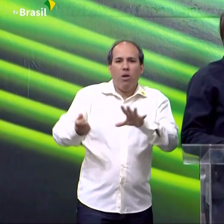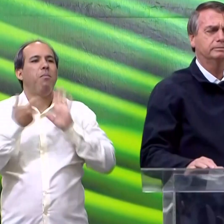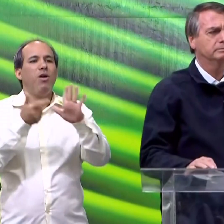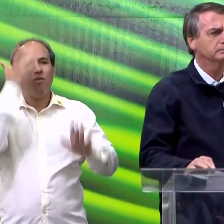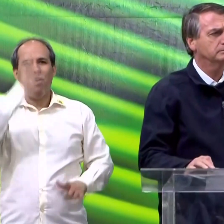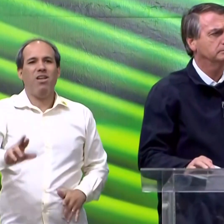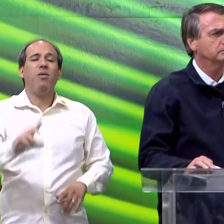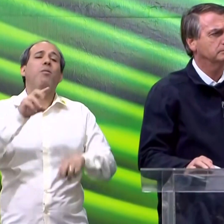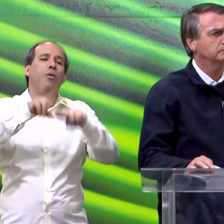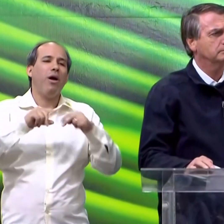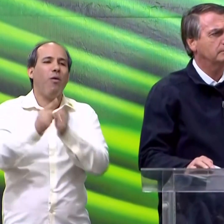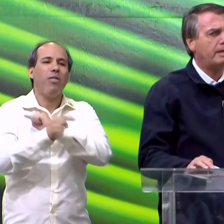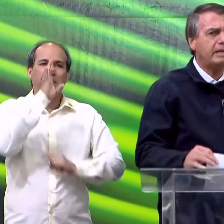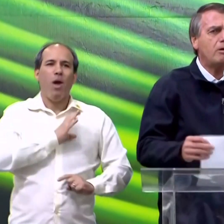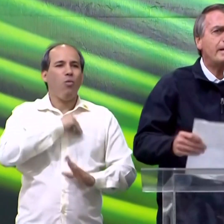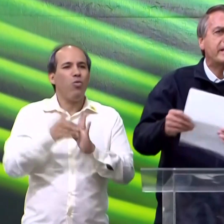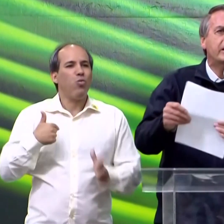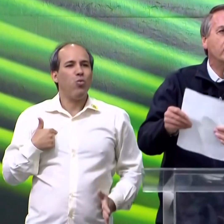Durante su discurso Bolsonaro defendió la libertad.